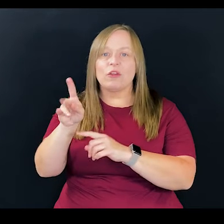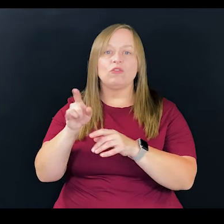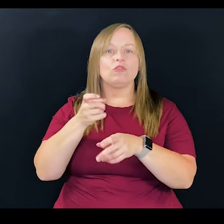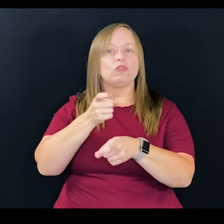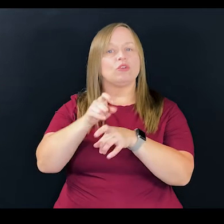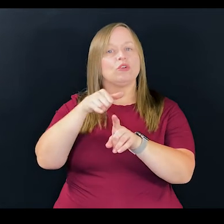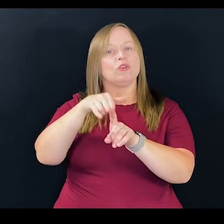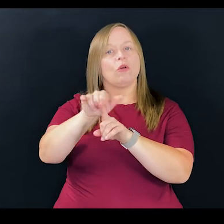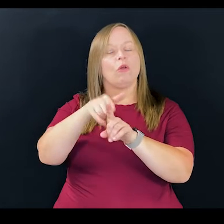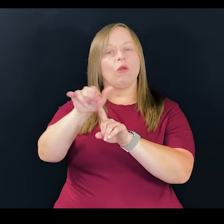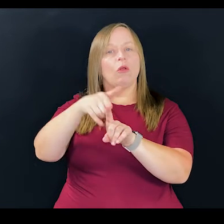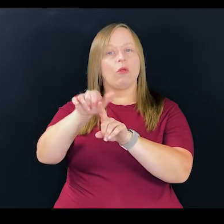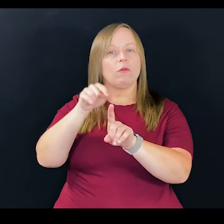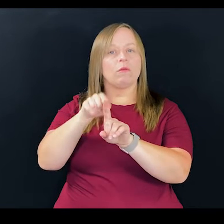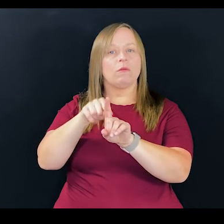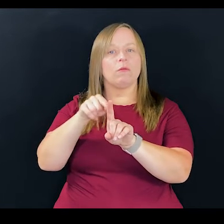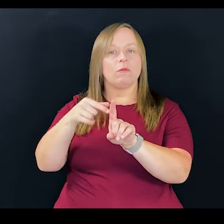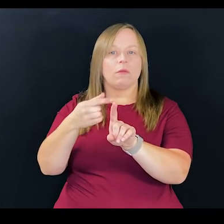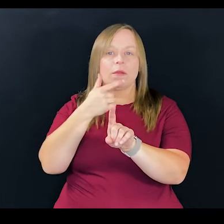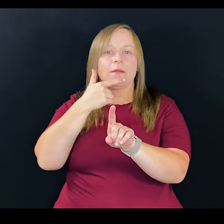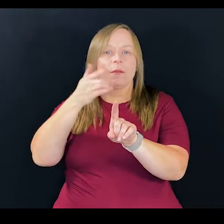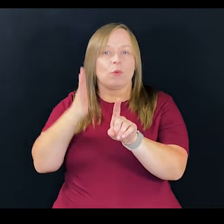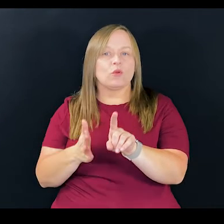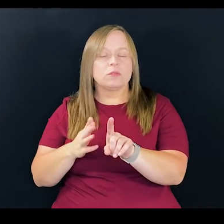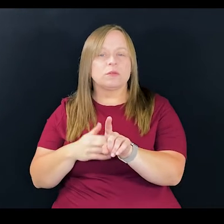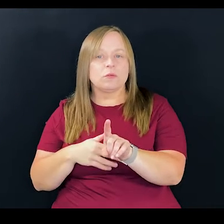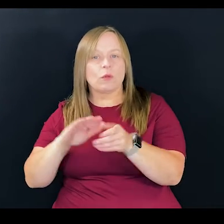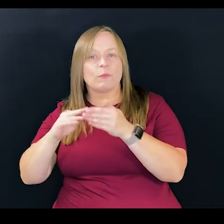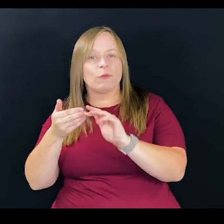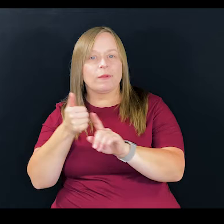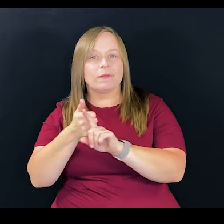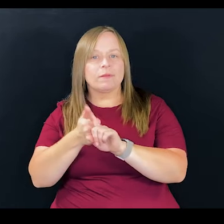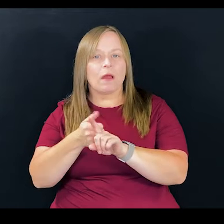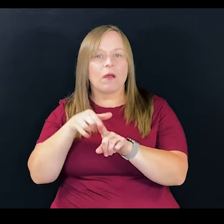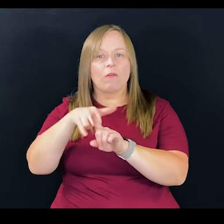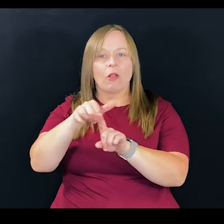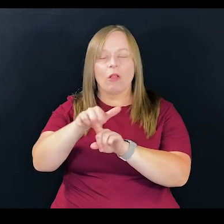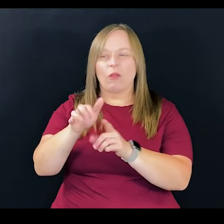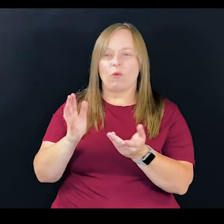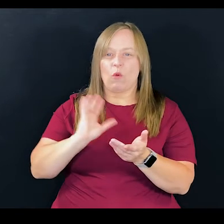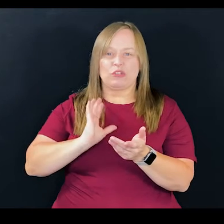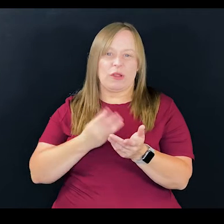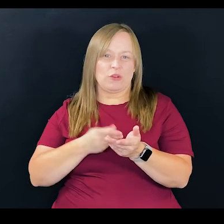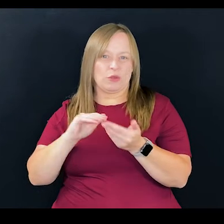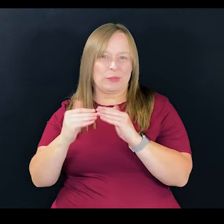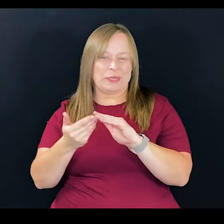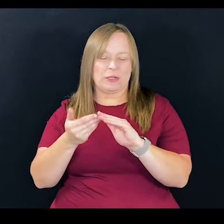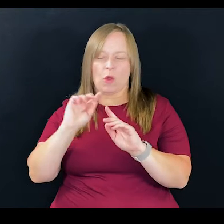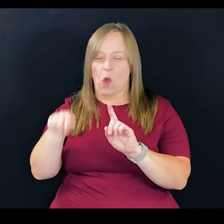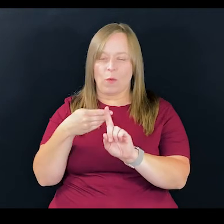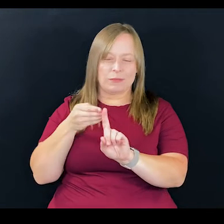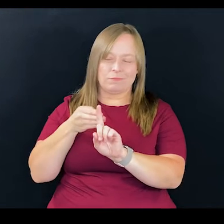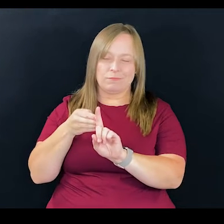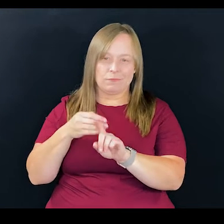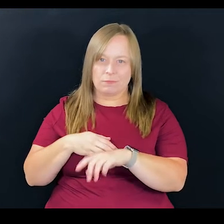hispana, latina, el chiste es siempre a la comunidad LGBT o la comunidad transgénero.